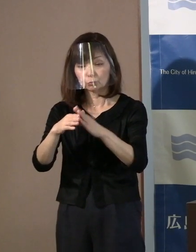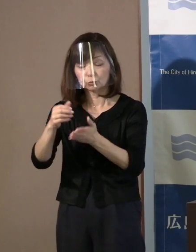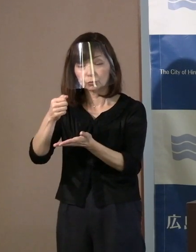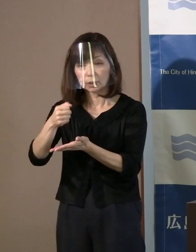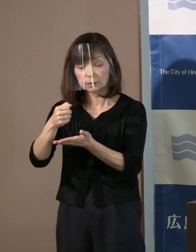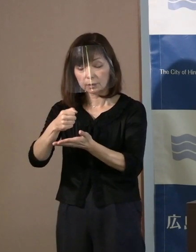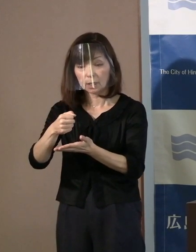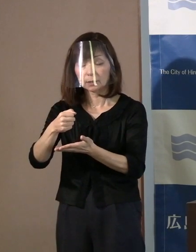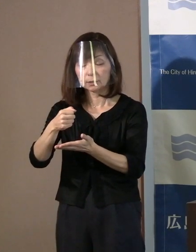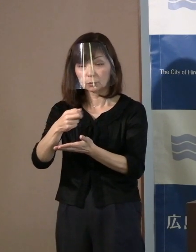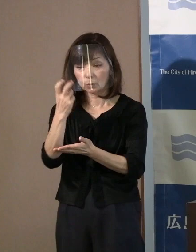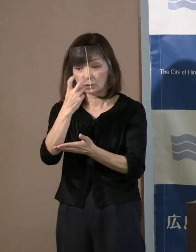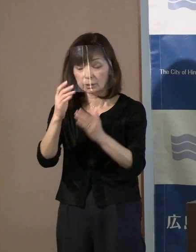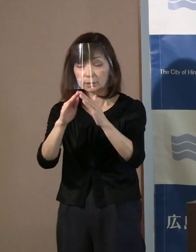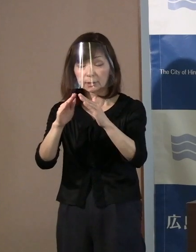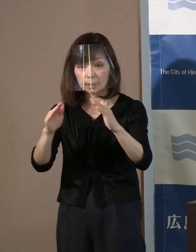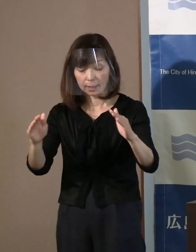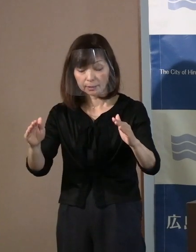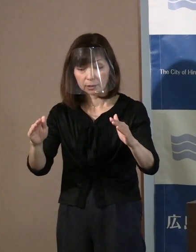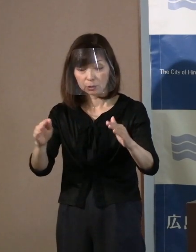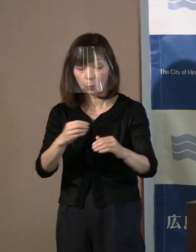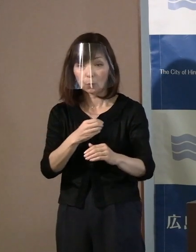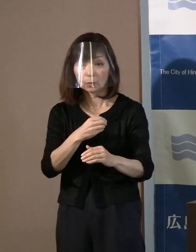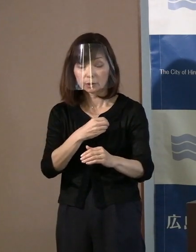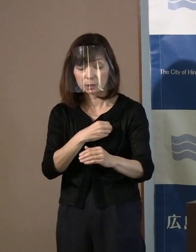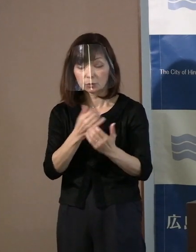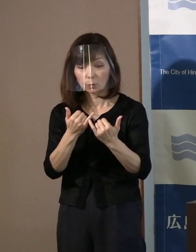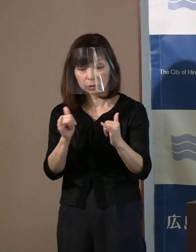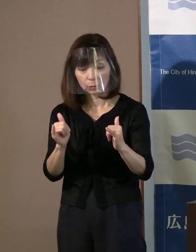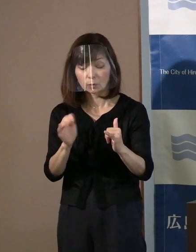そういった委員の方に現地を しっかり見ていただいているという状況で｡